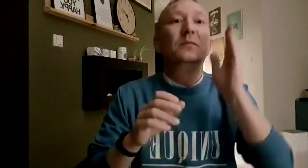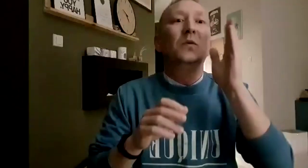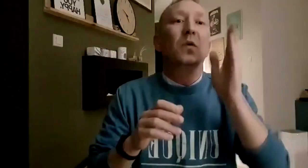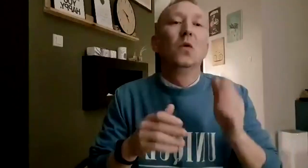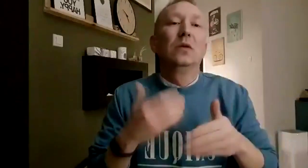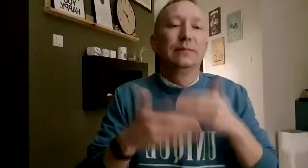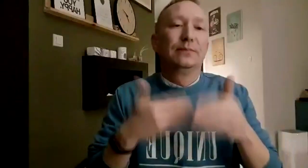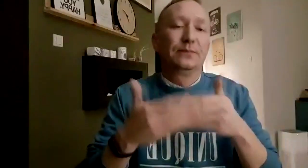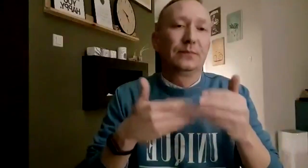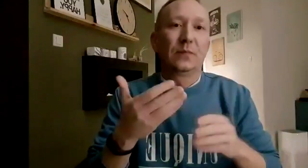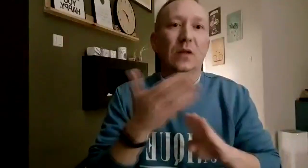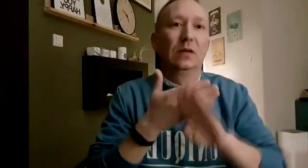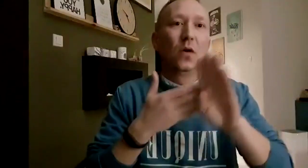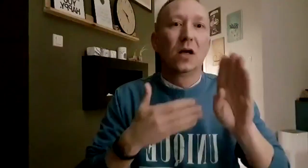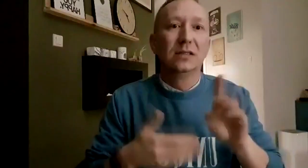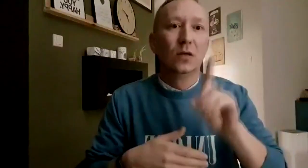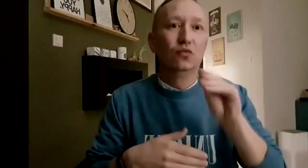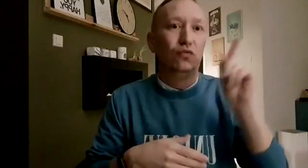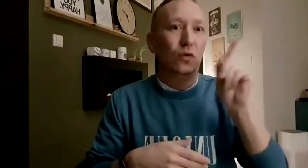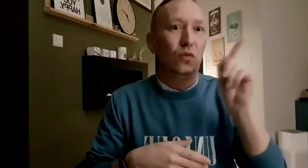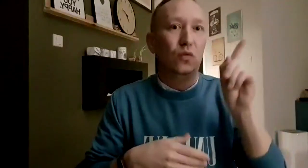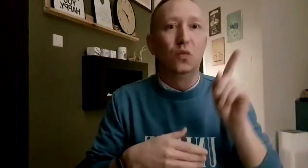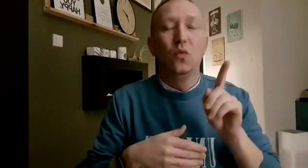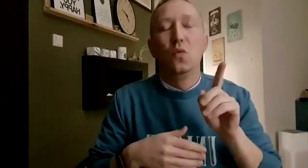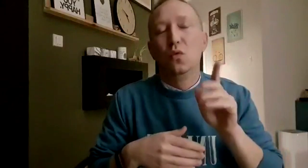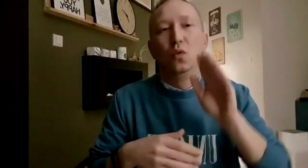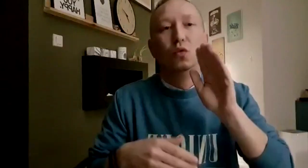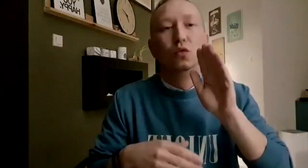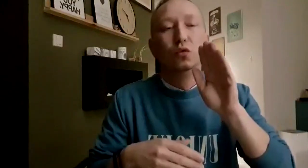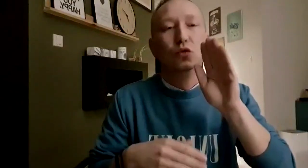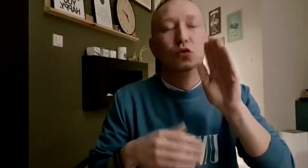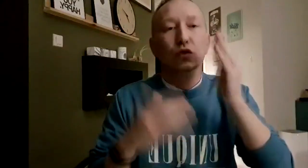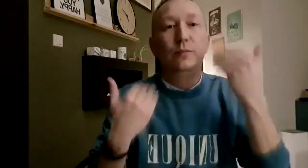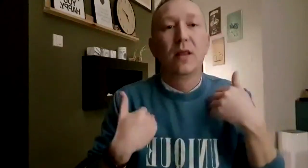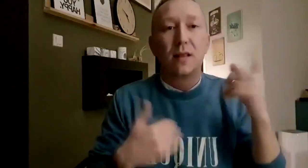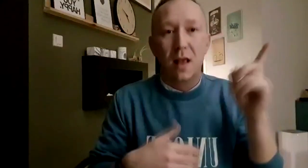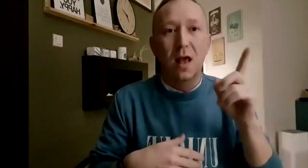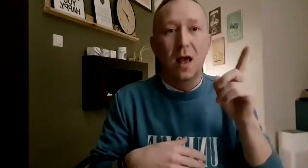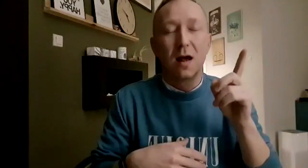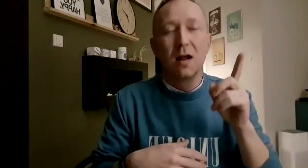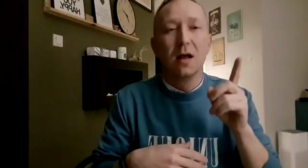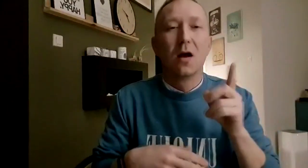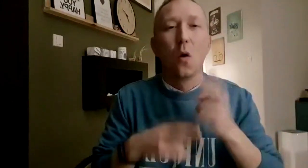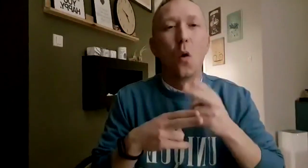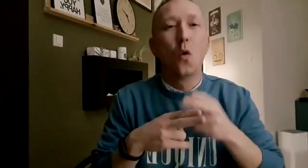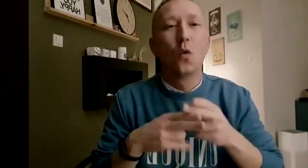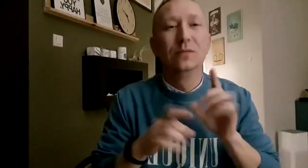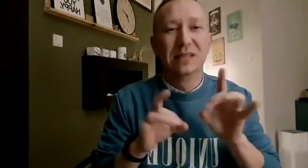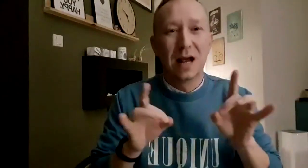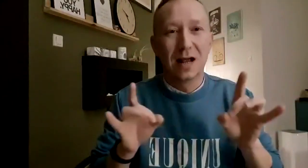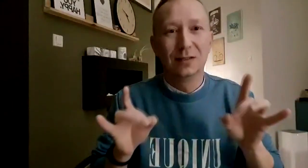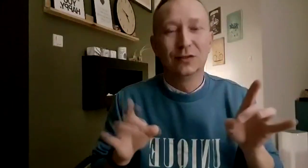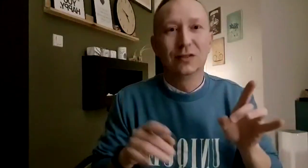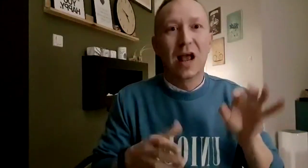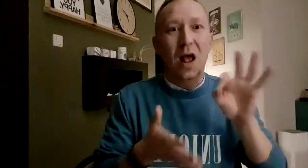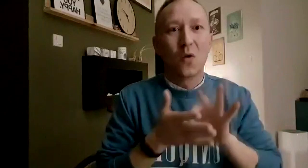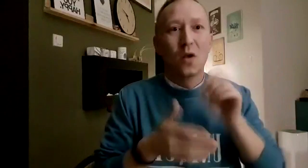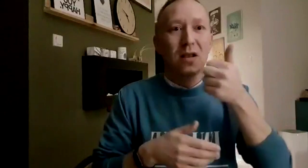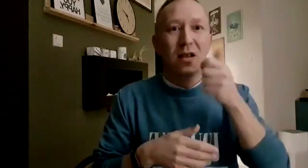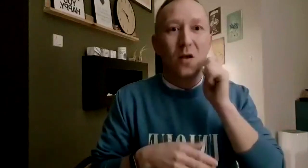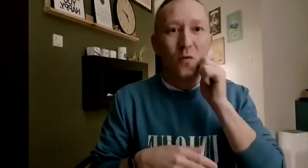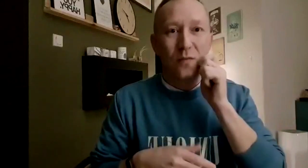Potem za jakiś czas okazało się, że tu w szpitalu chorób zakaźnych była taka sytuacja,